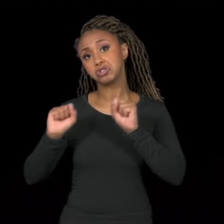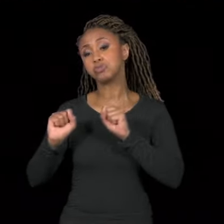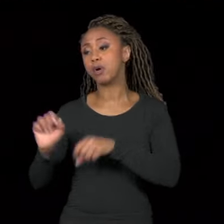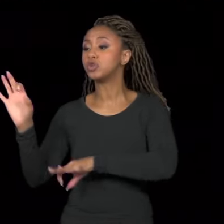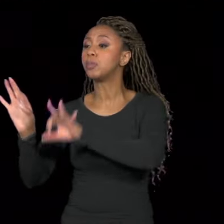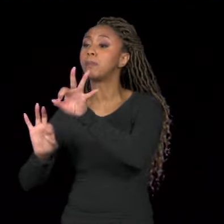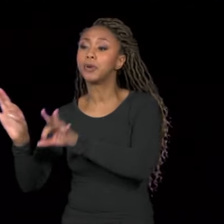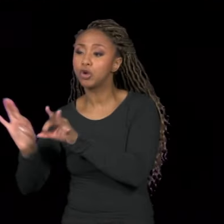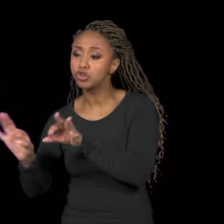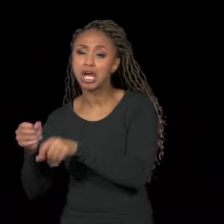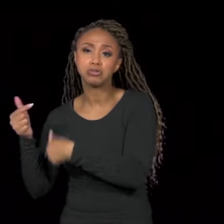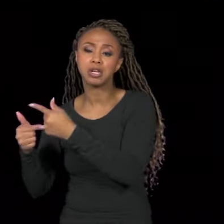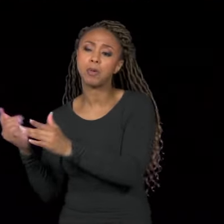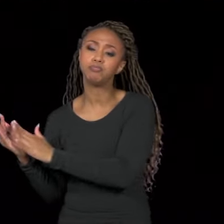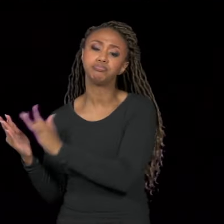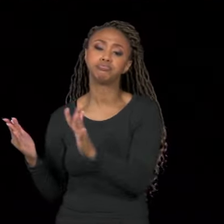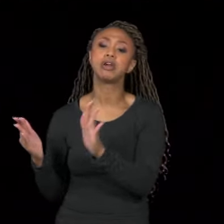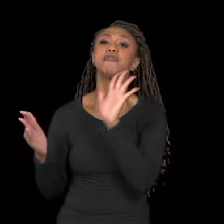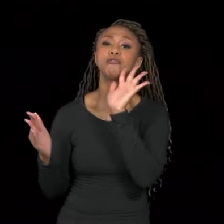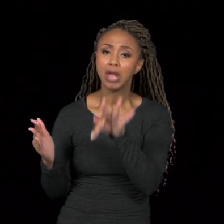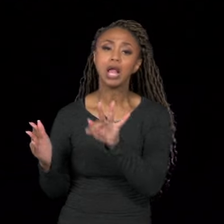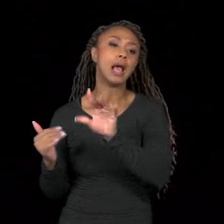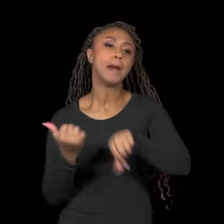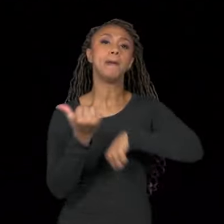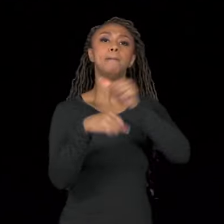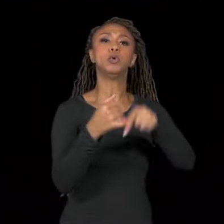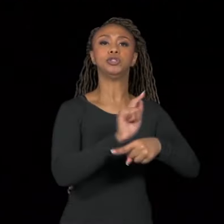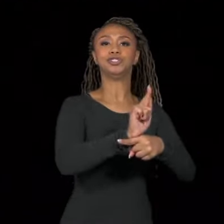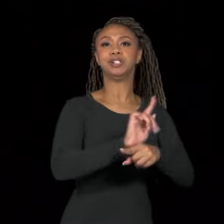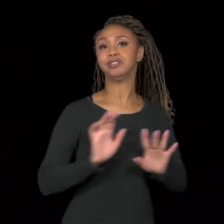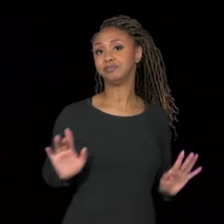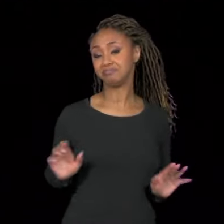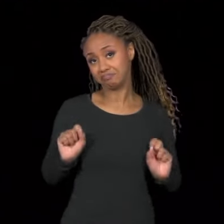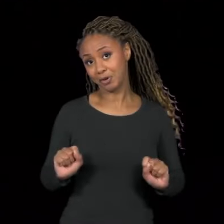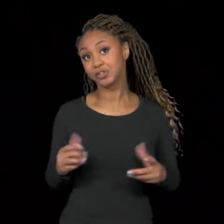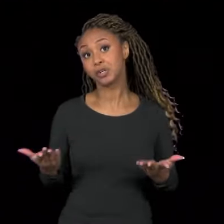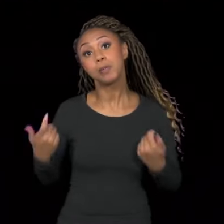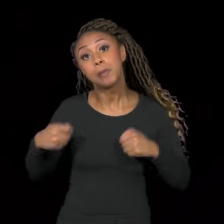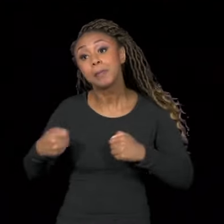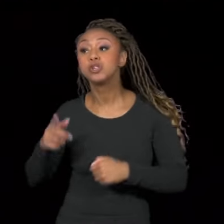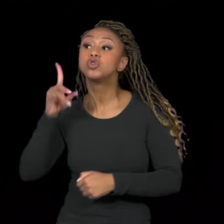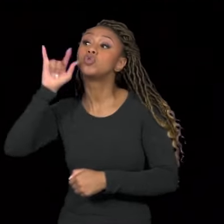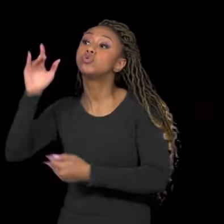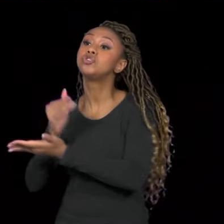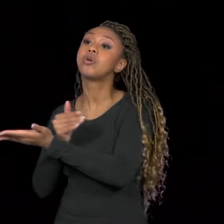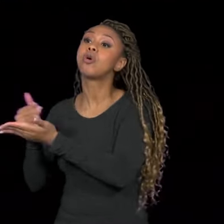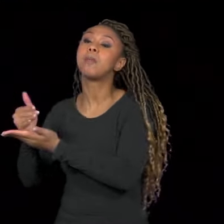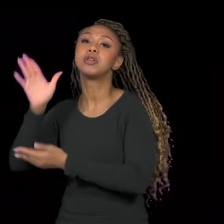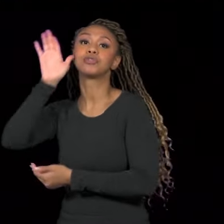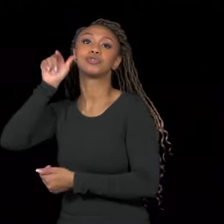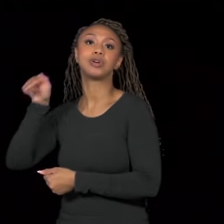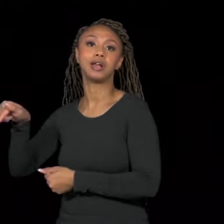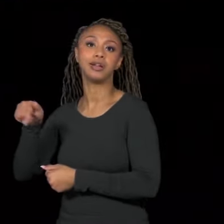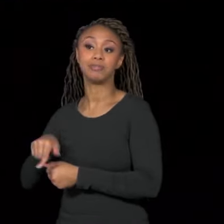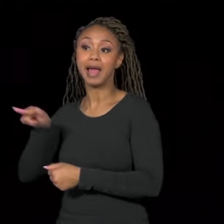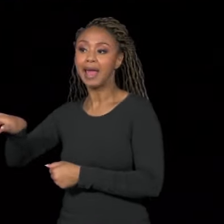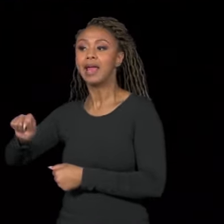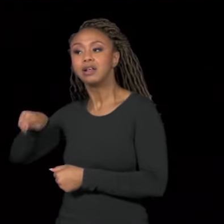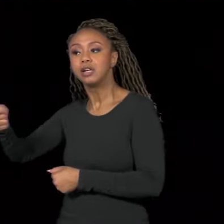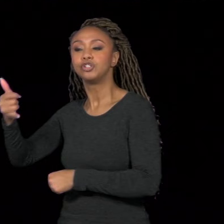DEPARTAMENTO, E QUANDO ISSO ACONTECE, ENTÃO, EU PRECISO COLOCAR A DATA DE INÍCIO DAQUELE FUNCIONÁRIO COMO CHEFE DAQUELE DEPARTAMENTO.